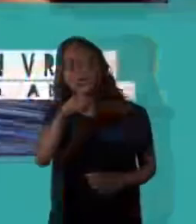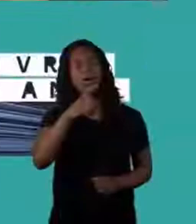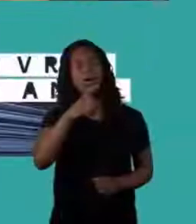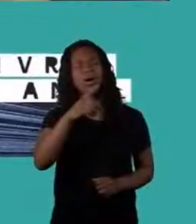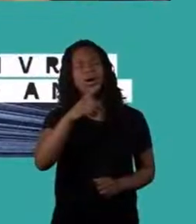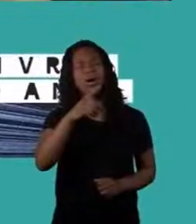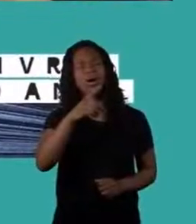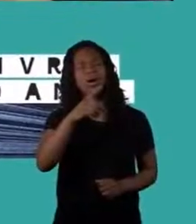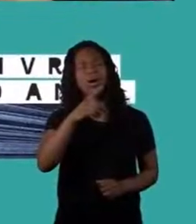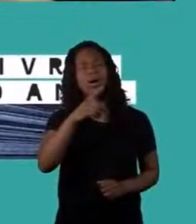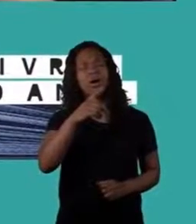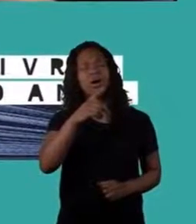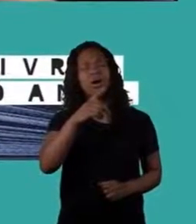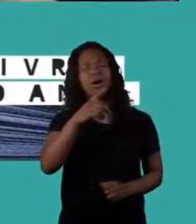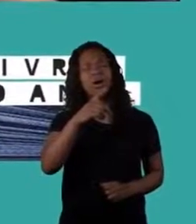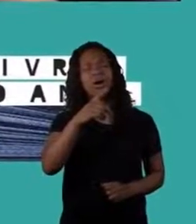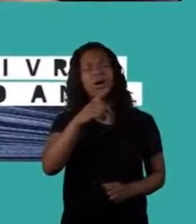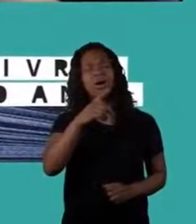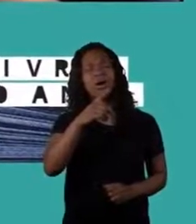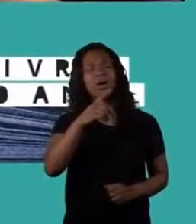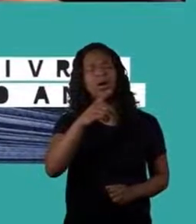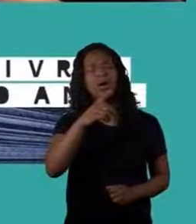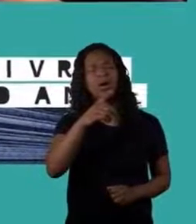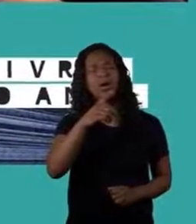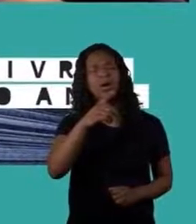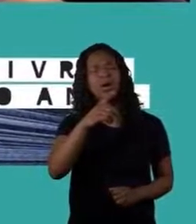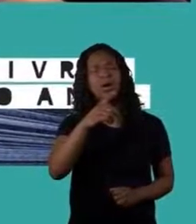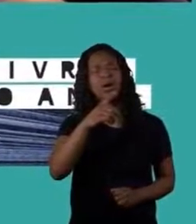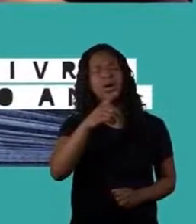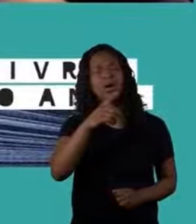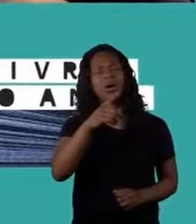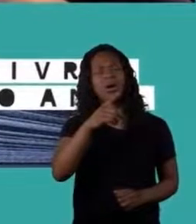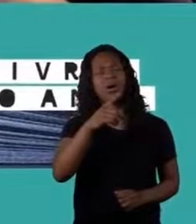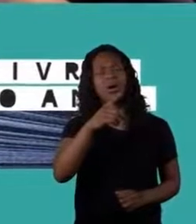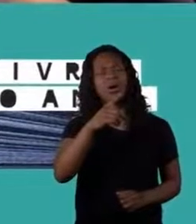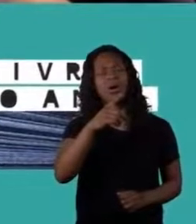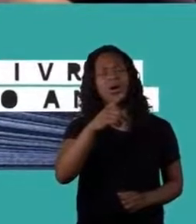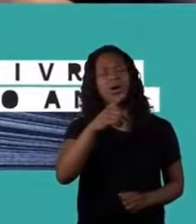para elas pensarem sobre o meio ambiente", afirmou o escritor da obra, João Luiz Guimarães.